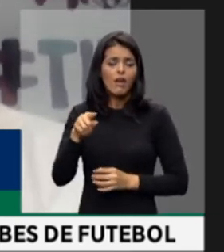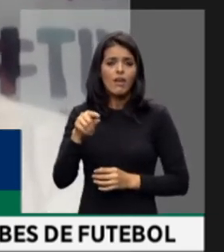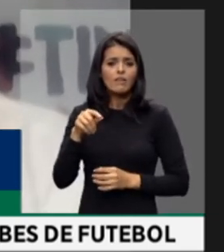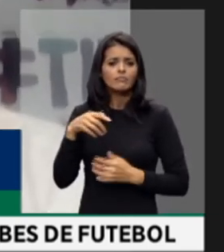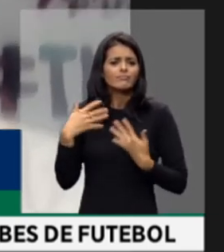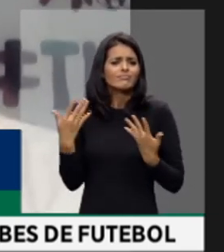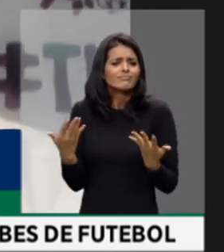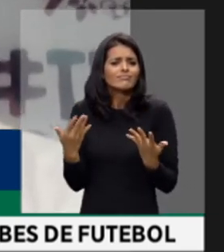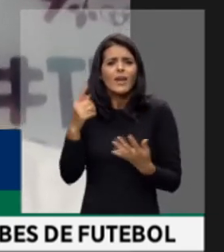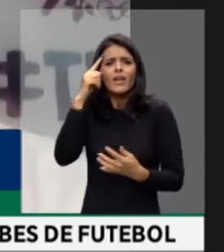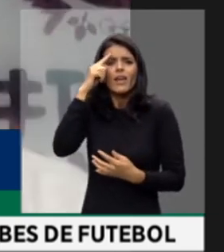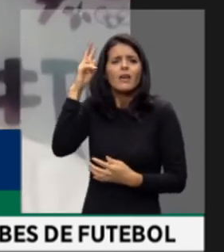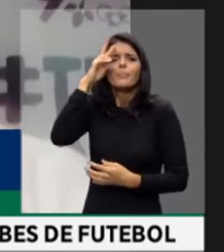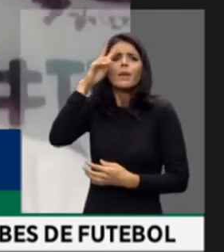ESSE CUIDADO. ACHAMOS QUE NÃO TEM CABIMENTO VOTAR SIM É